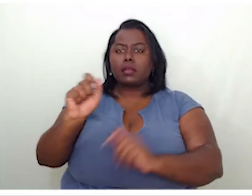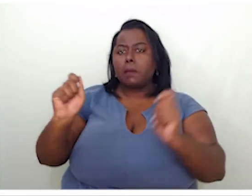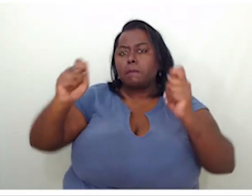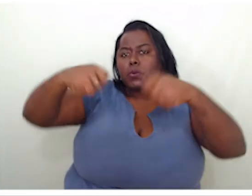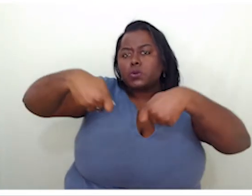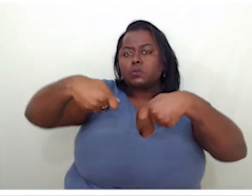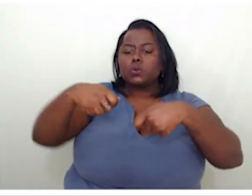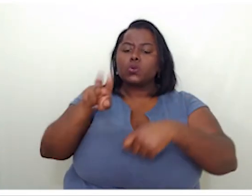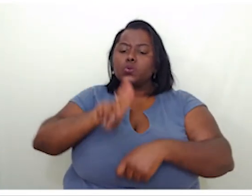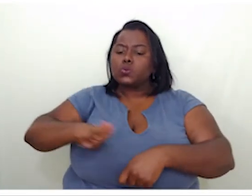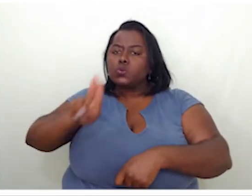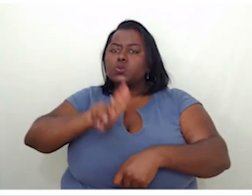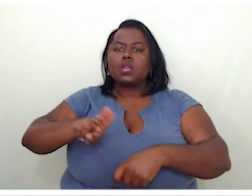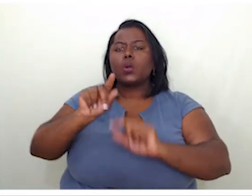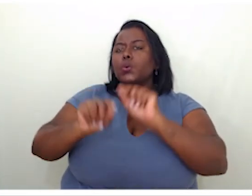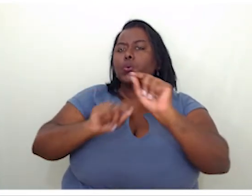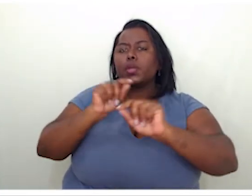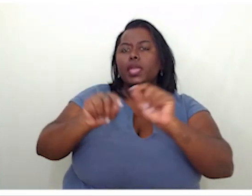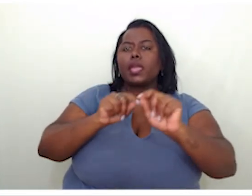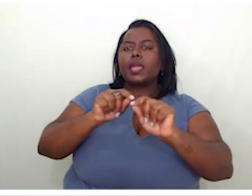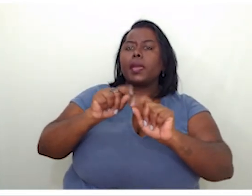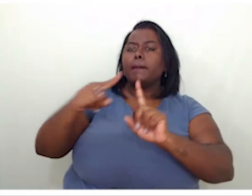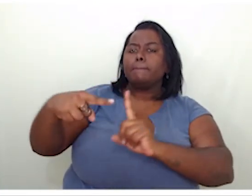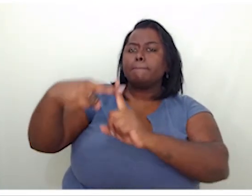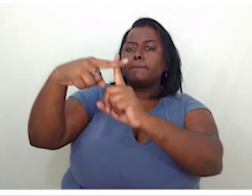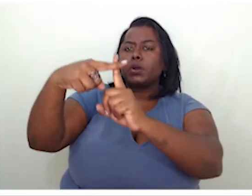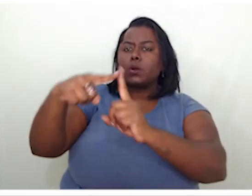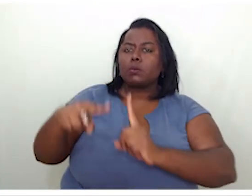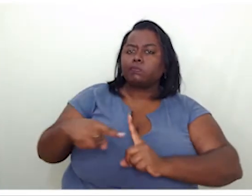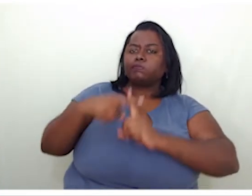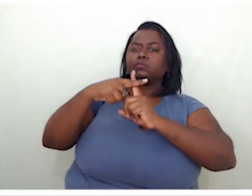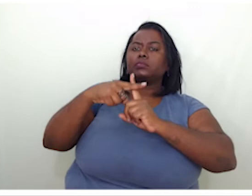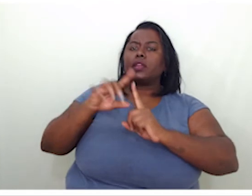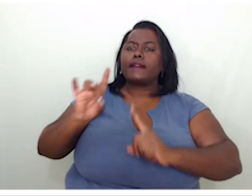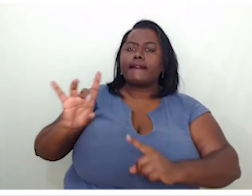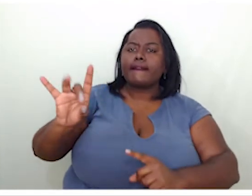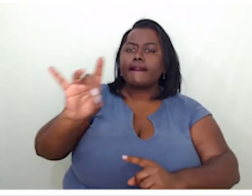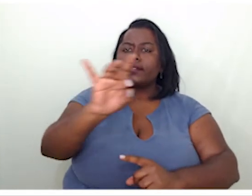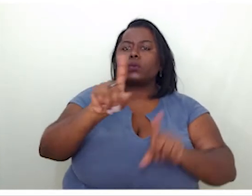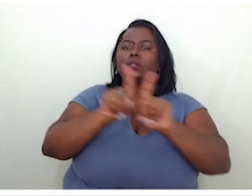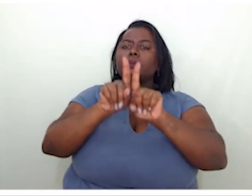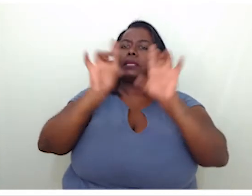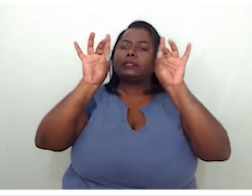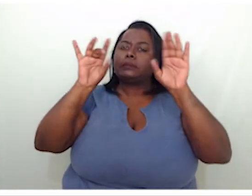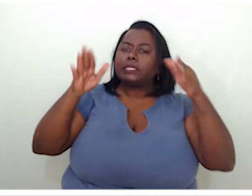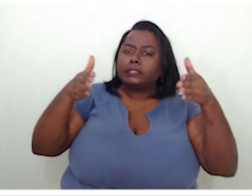Ellos han dicho que no habría sido posible alcanzar los resultados de aprendizaje solitos,